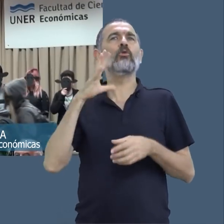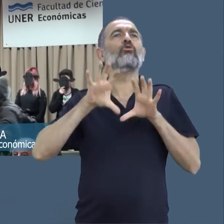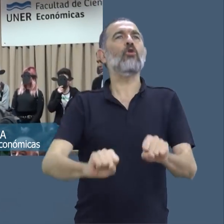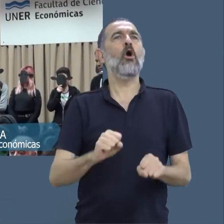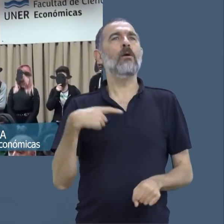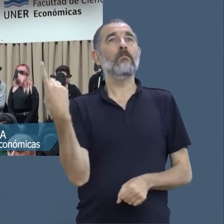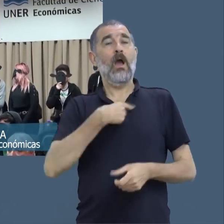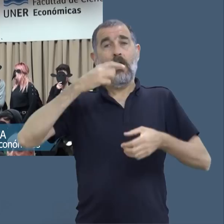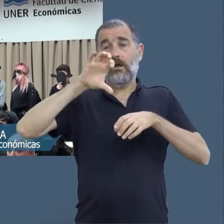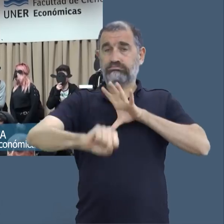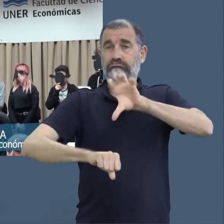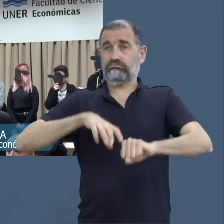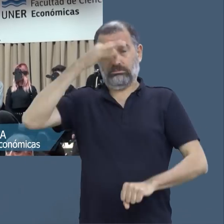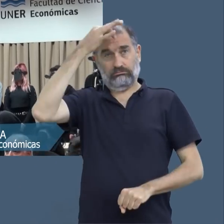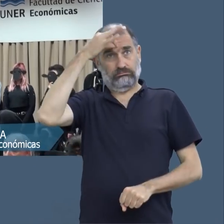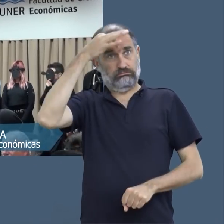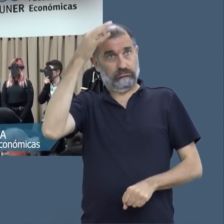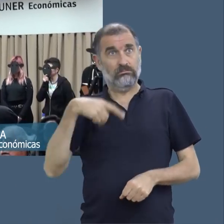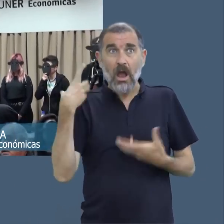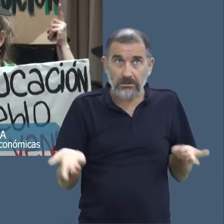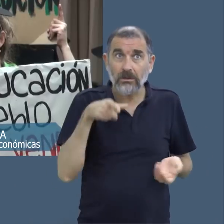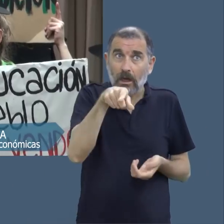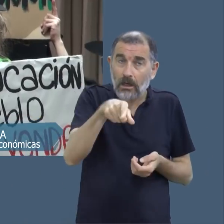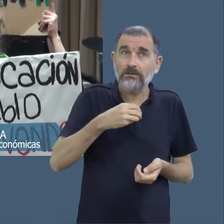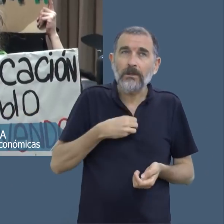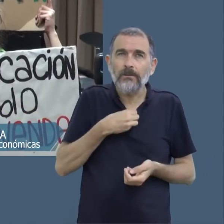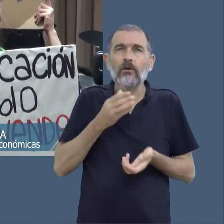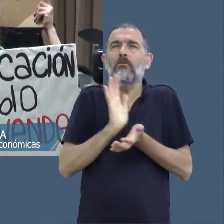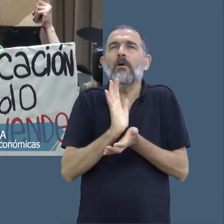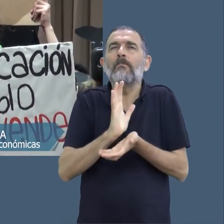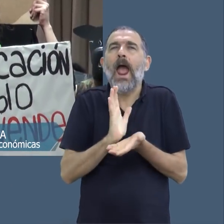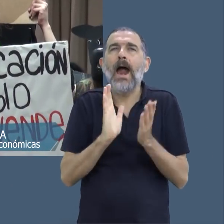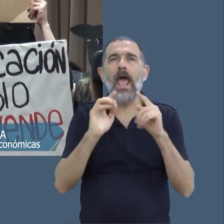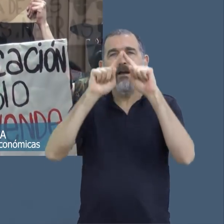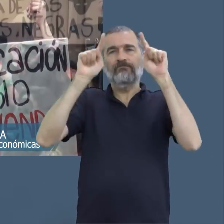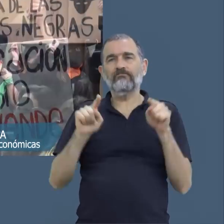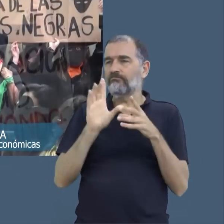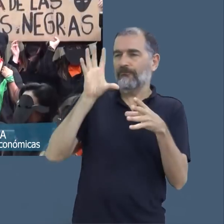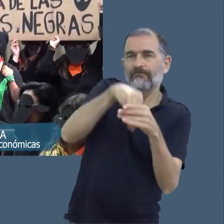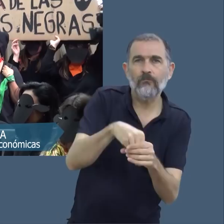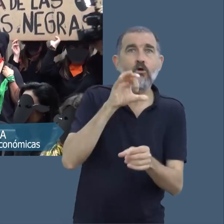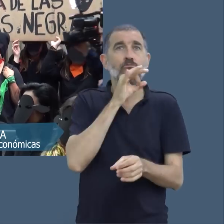Así que en este sentido como para poder enmarcar porque las ovejas, fue toda esta situación